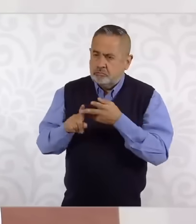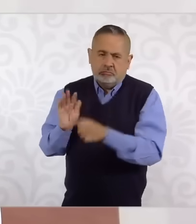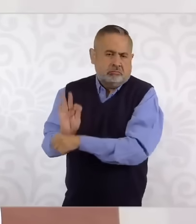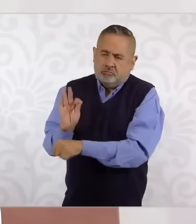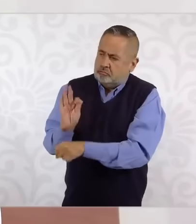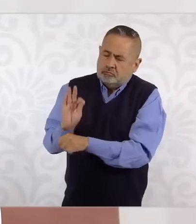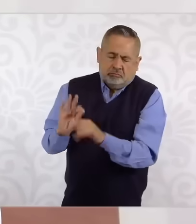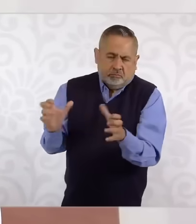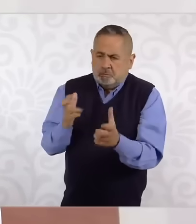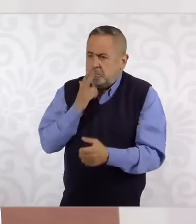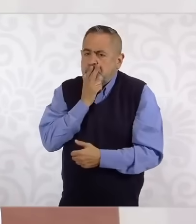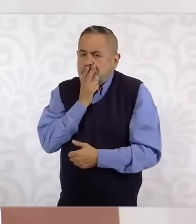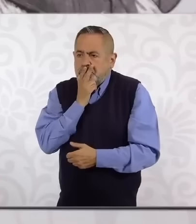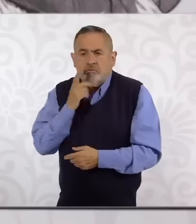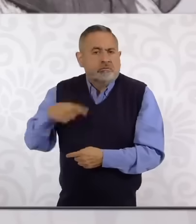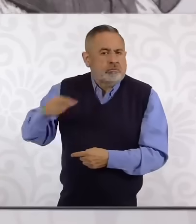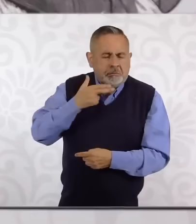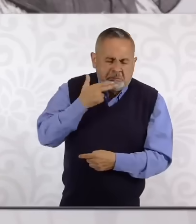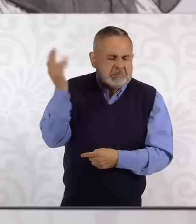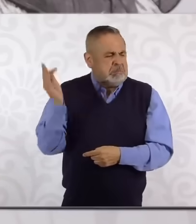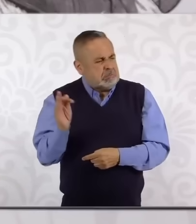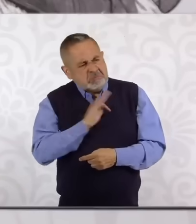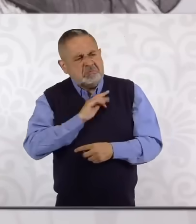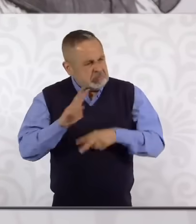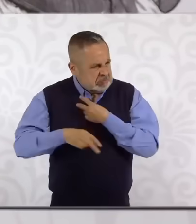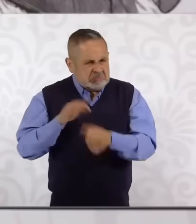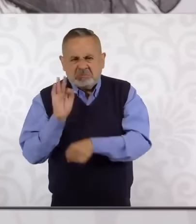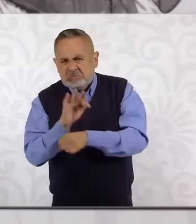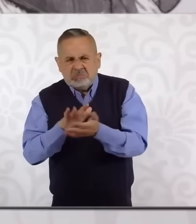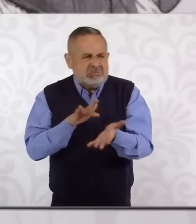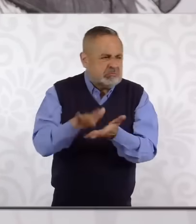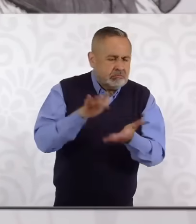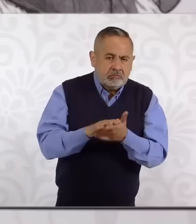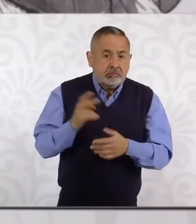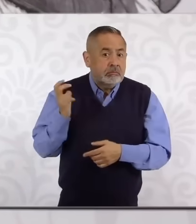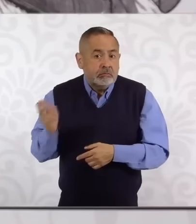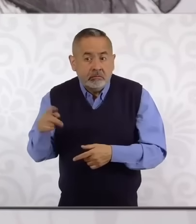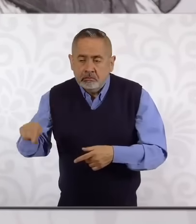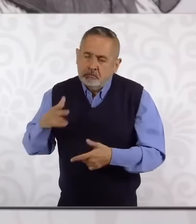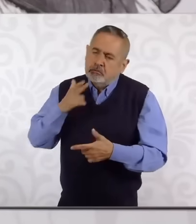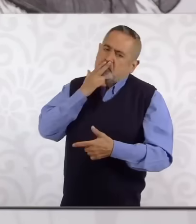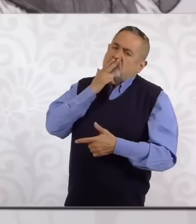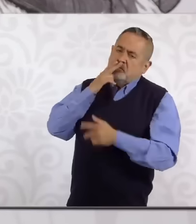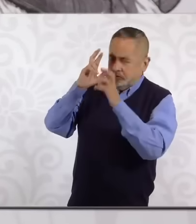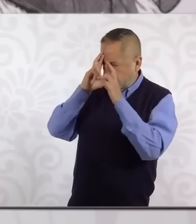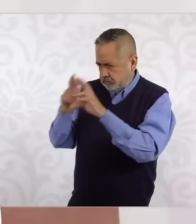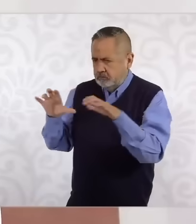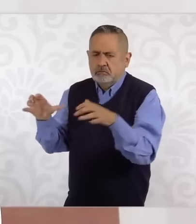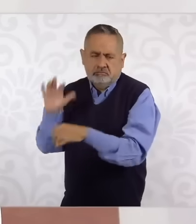mujeres que dan su vida para apoyar a el pueblo de México, pues que también ellas tengan toda la